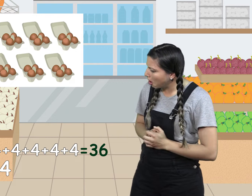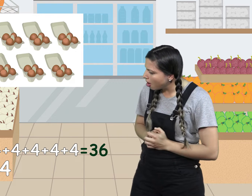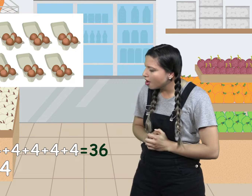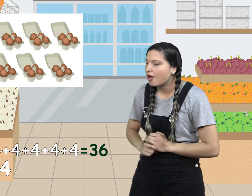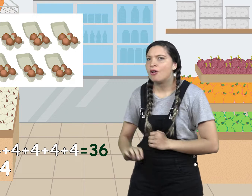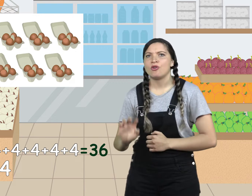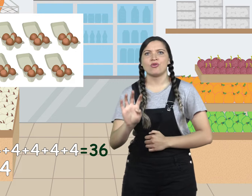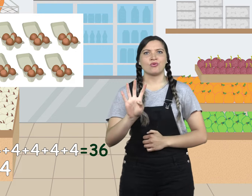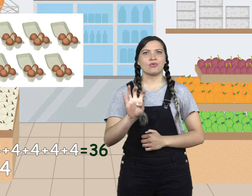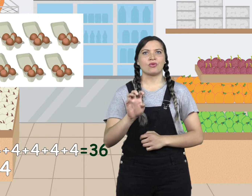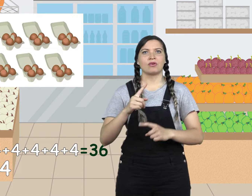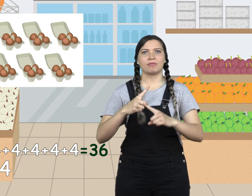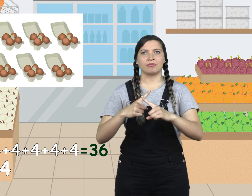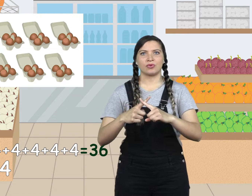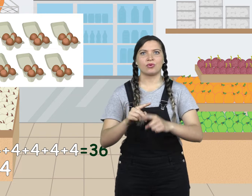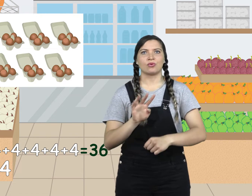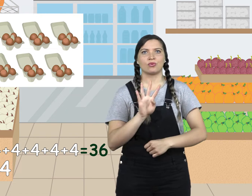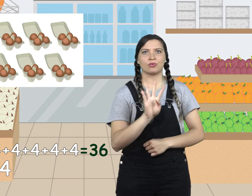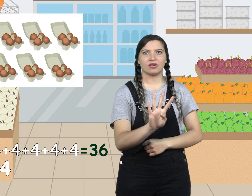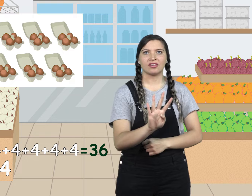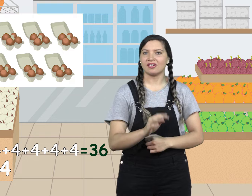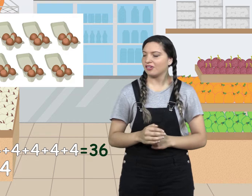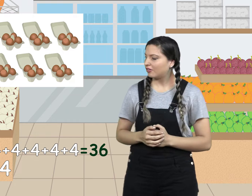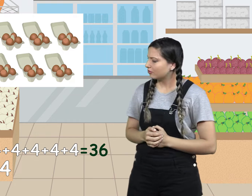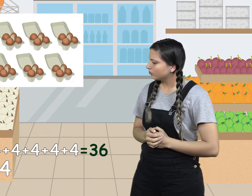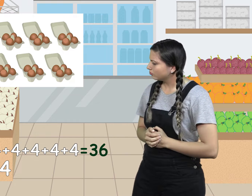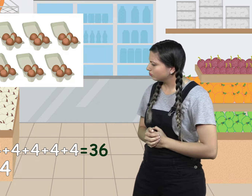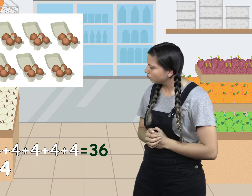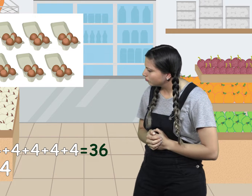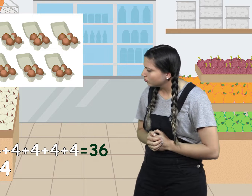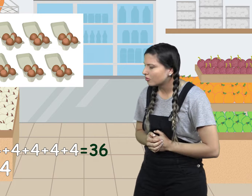Otra forma de representarlo es nueve pro cuatro.